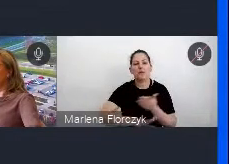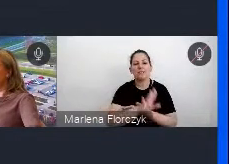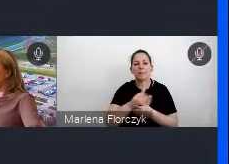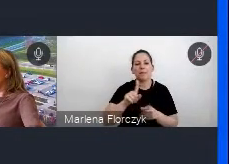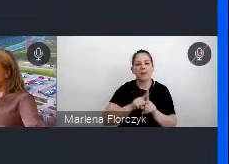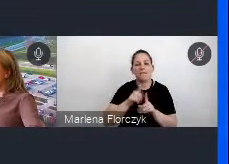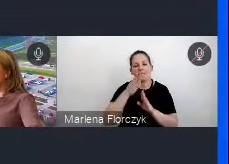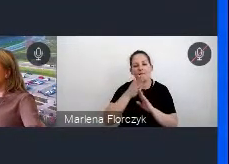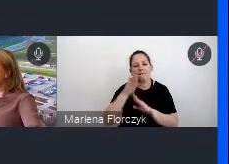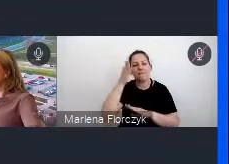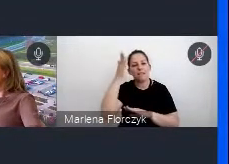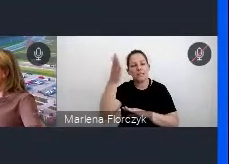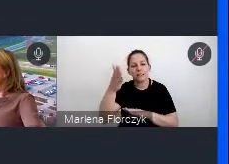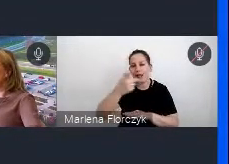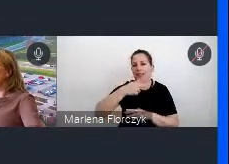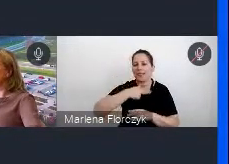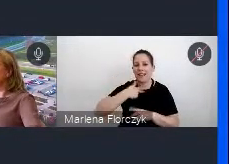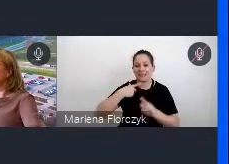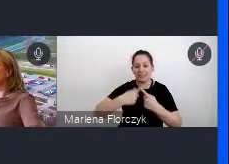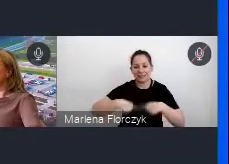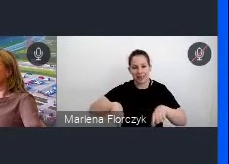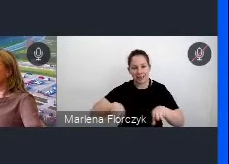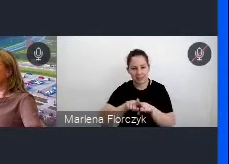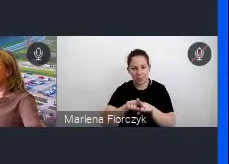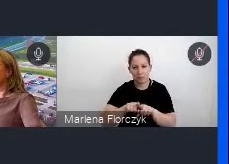jaką nasz zespół urbactowy zaproponował,